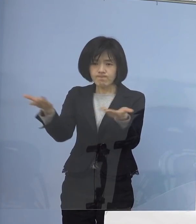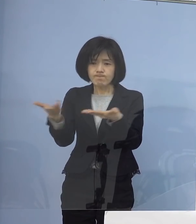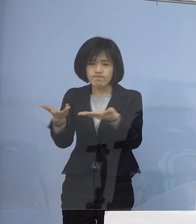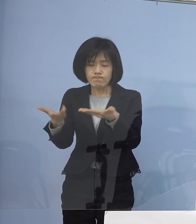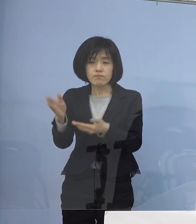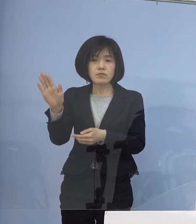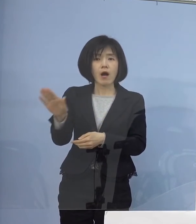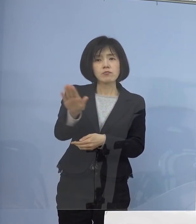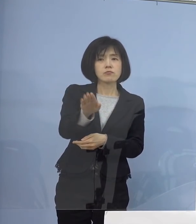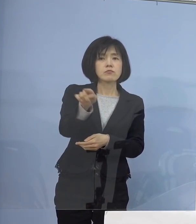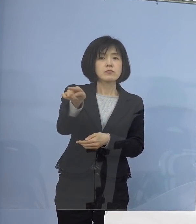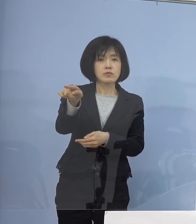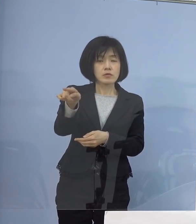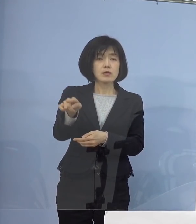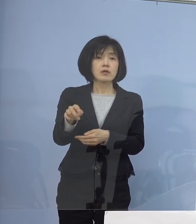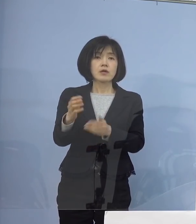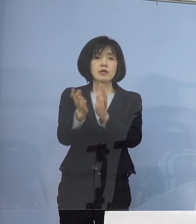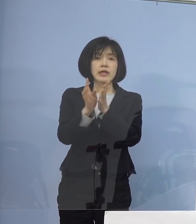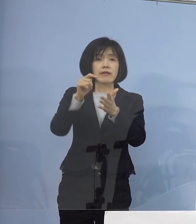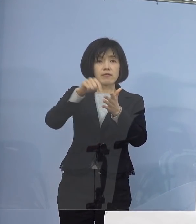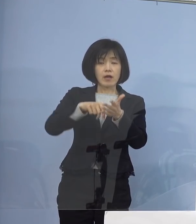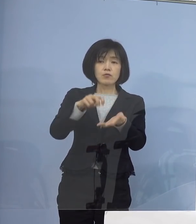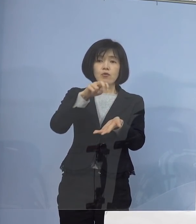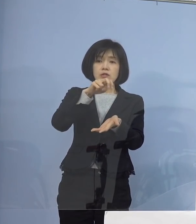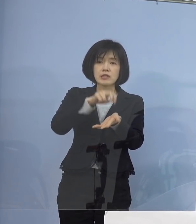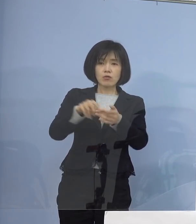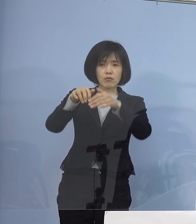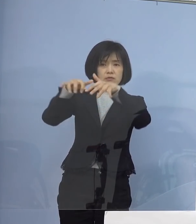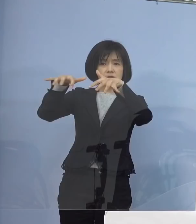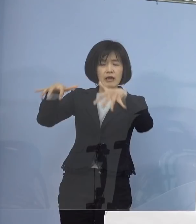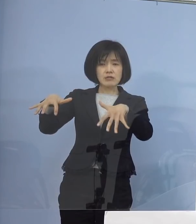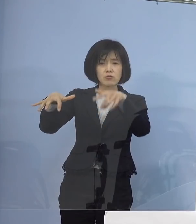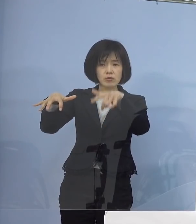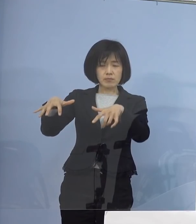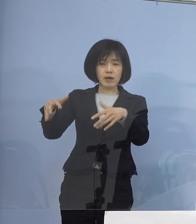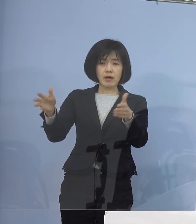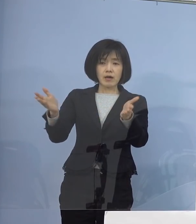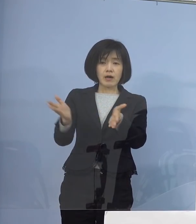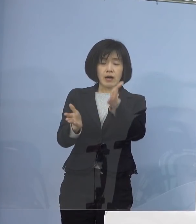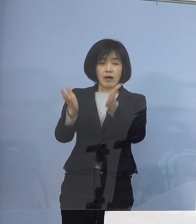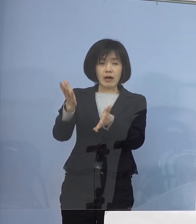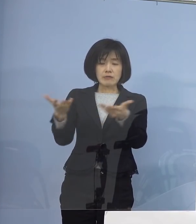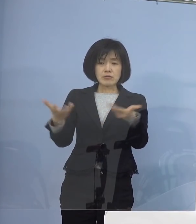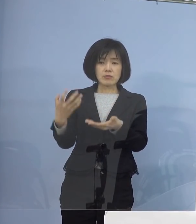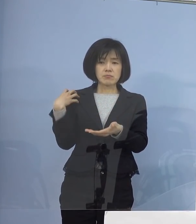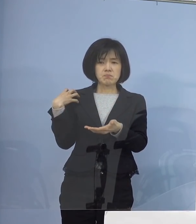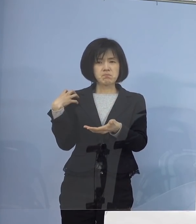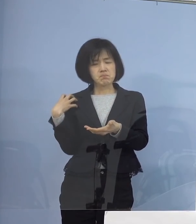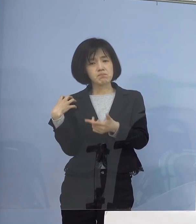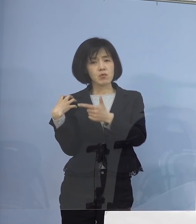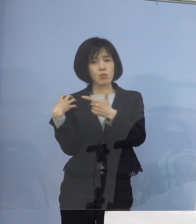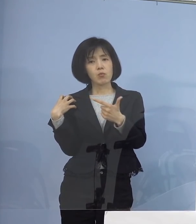県内医療提供体制に 大きな負荷がかかっているところであります